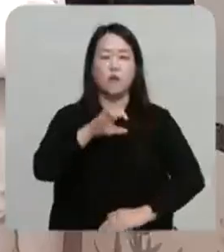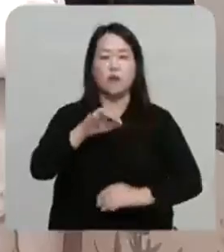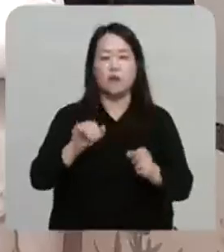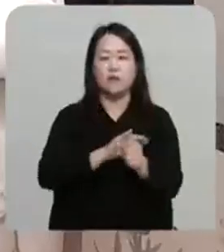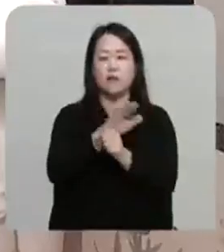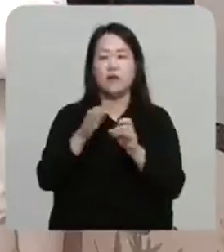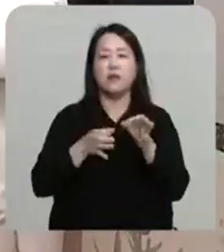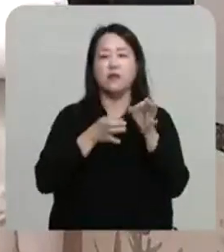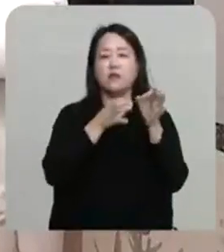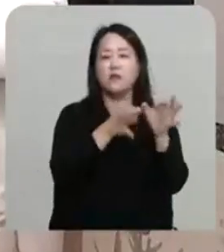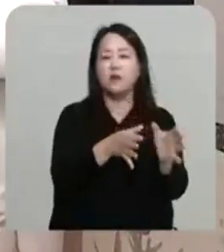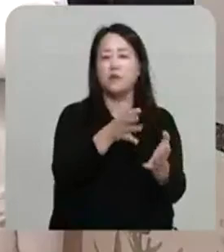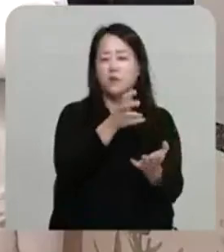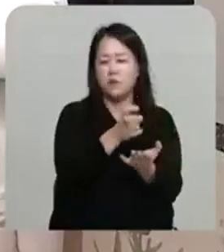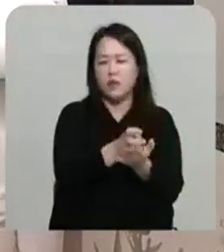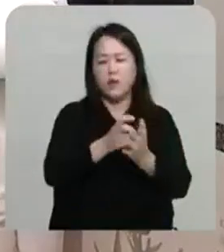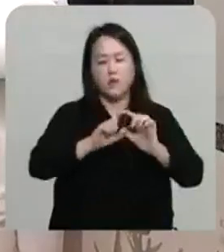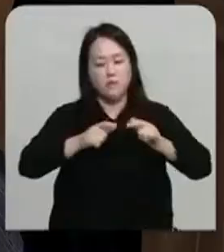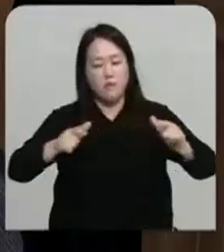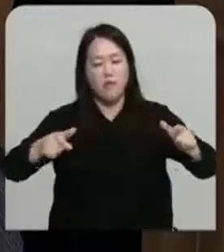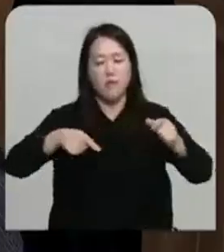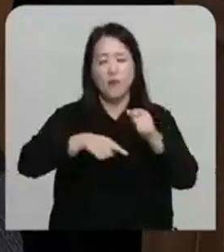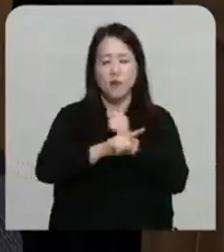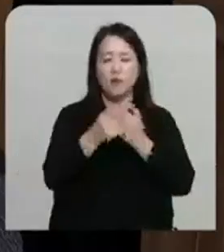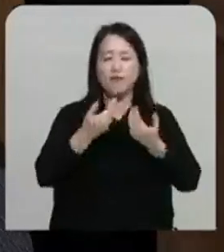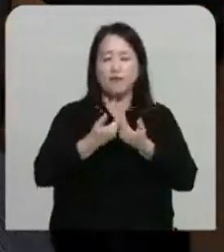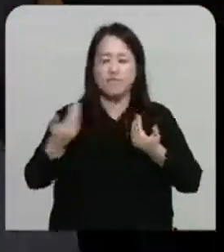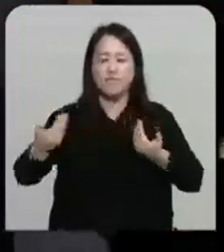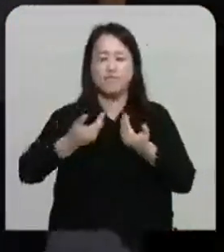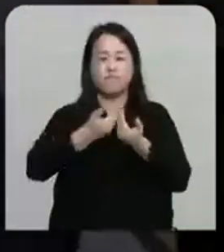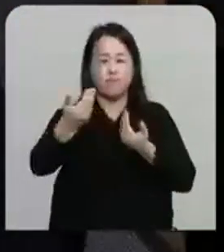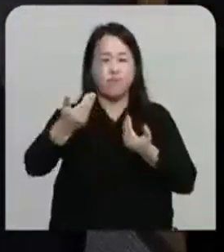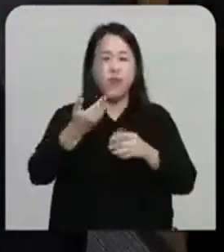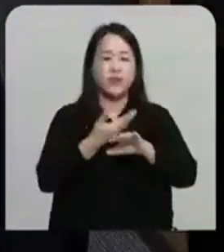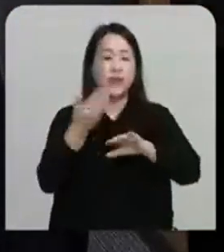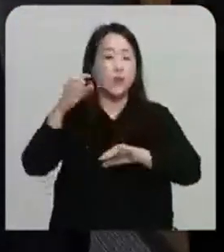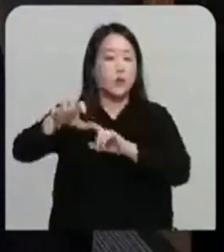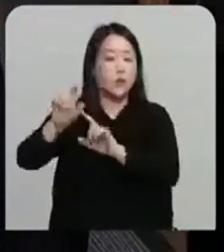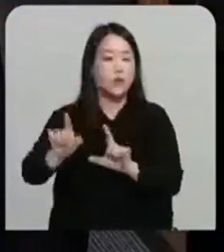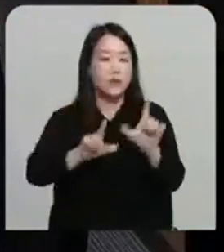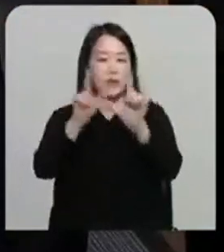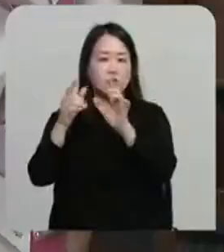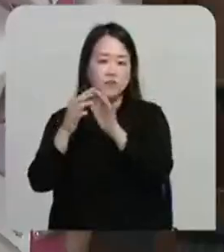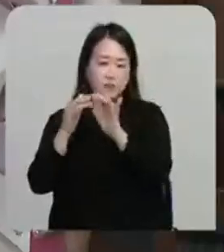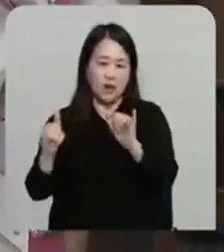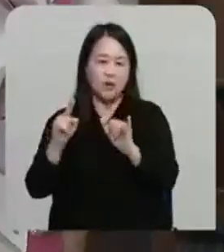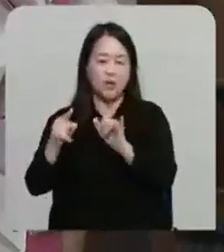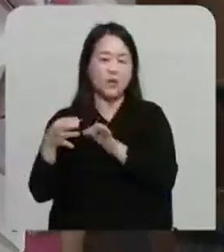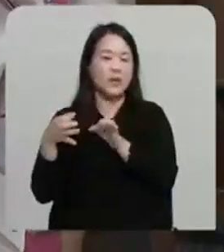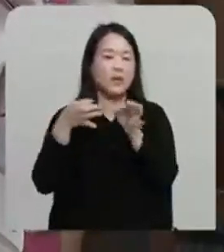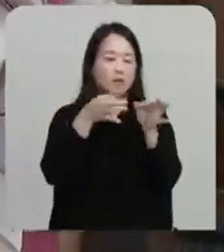여러 이유로 고향을 떠나 다른 지역 에서 살고 있는 이들이 고향사랑 기부금을 잇따라 전달하고 있습니다.